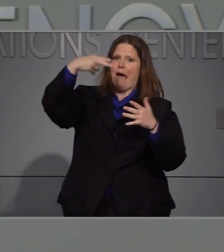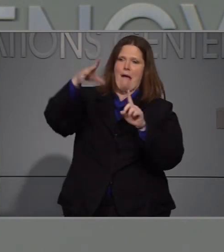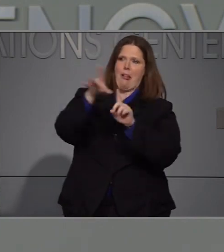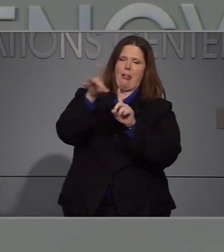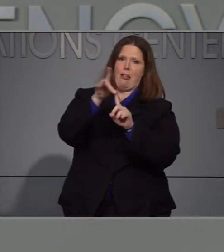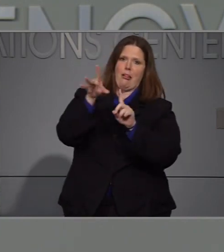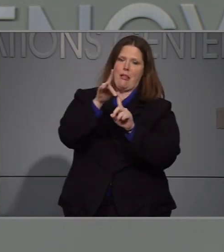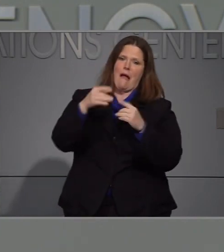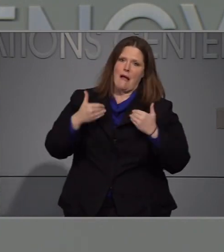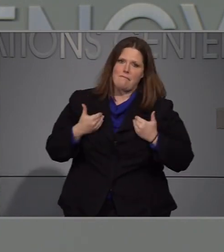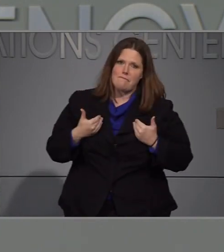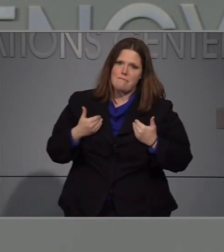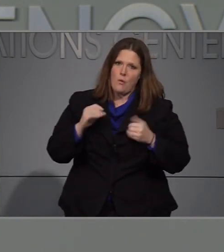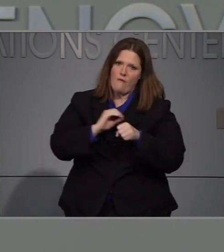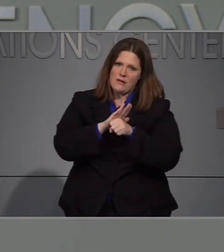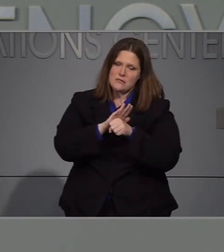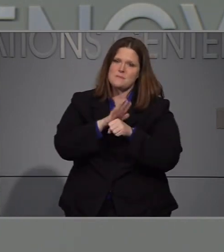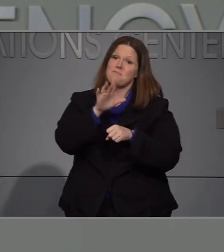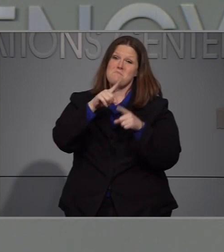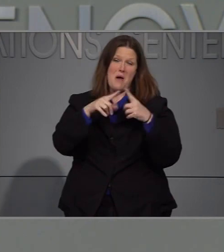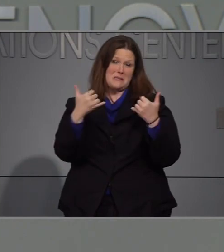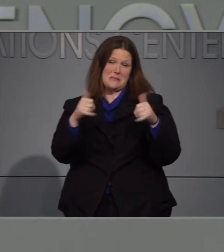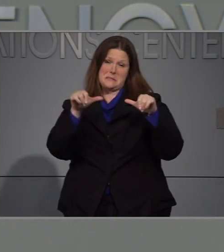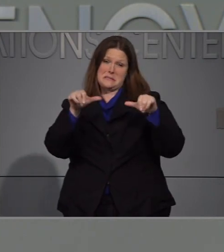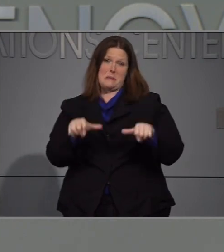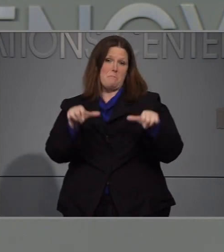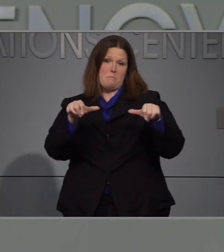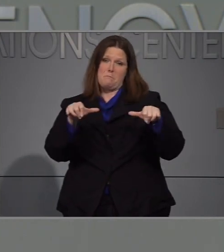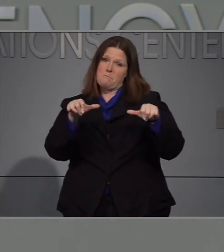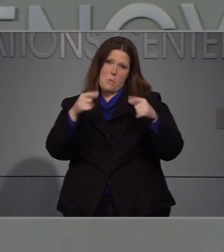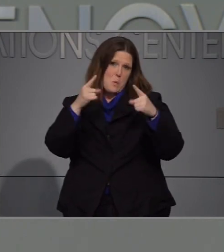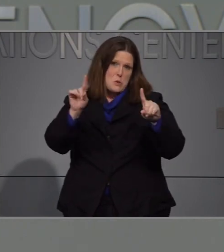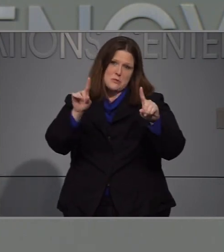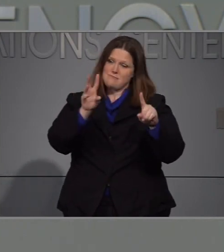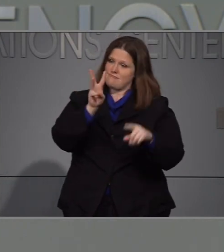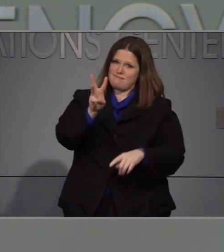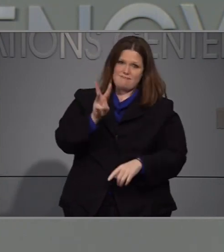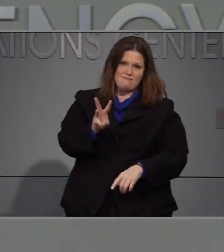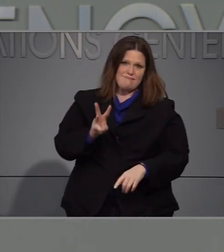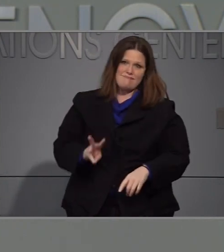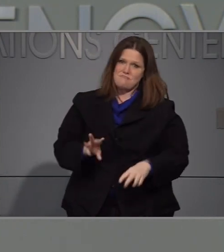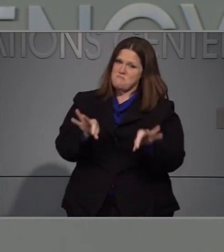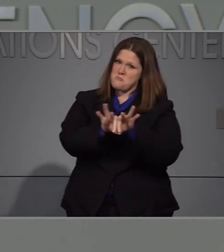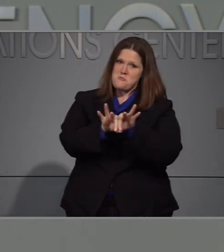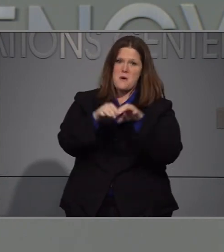fuertemente sigue siendo la actividad mas y lo que tiene que usted tiene que tomar estas